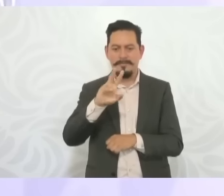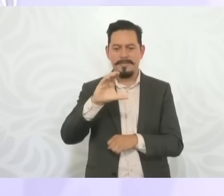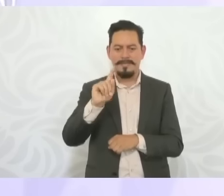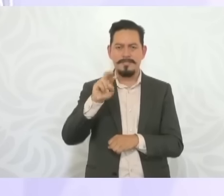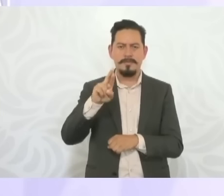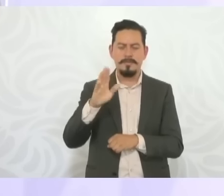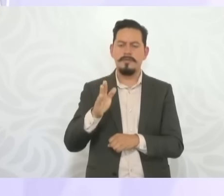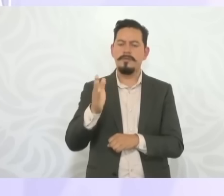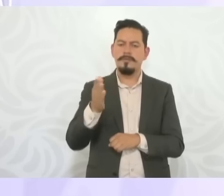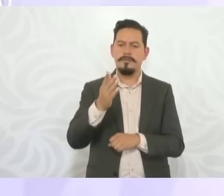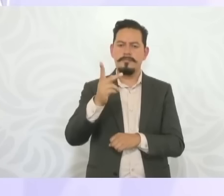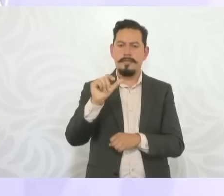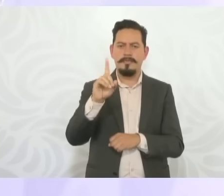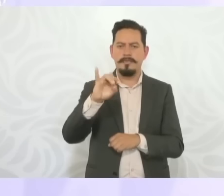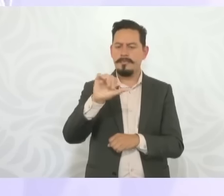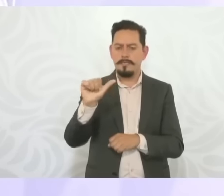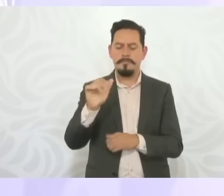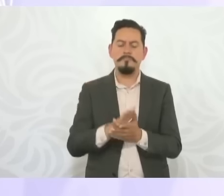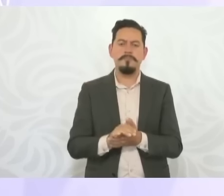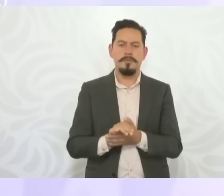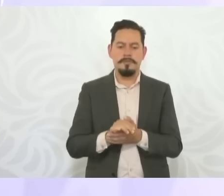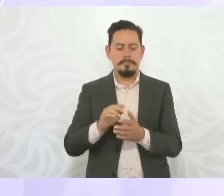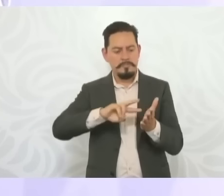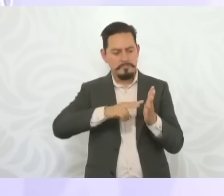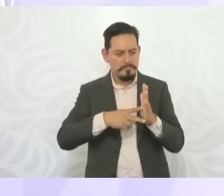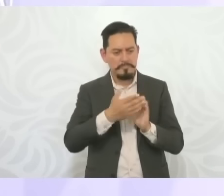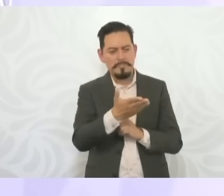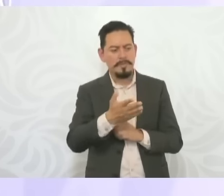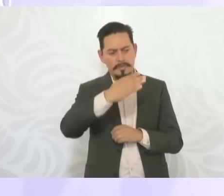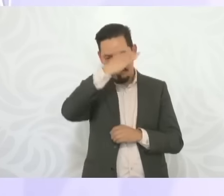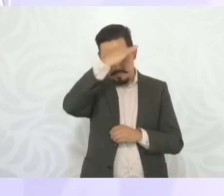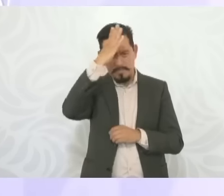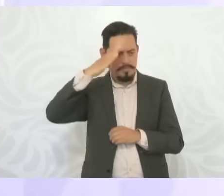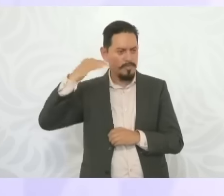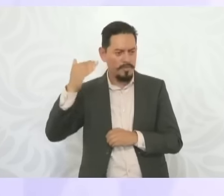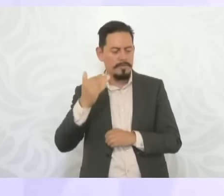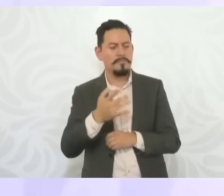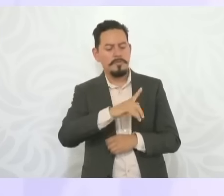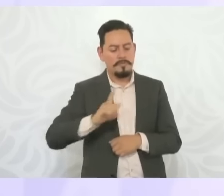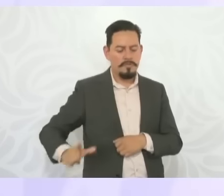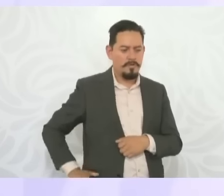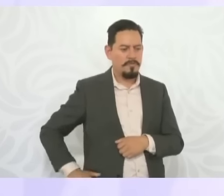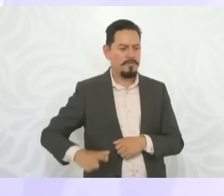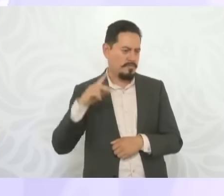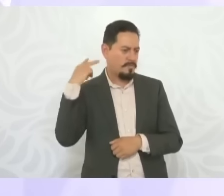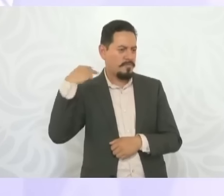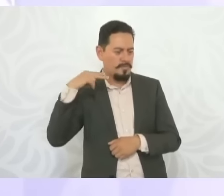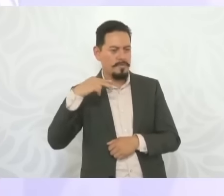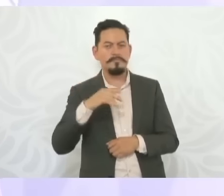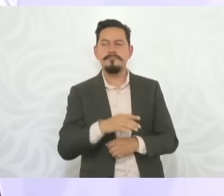de Petróleos Mexicanos, ingeniera Rocío Nale García, gobernadora constitucional de Veracruz.